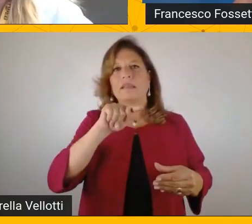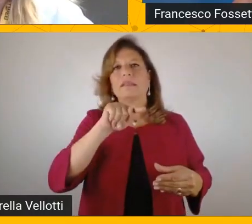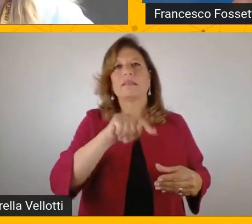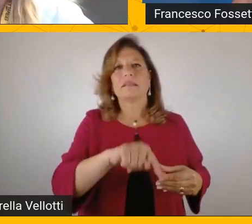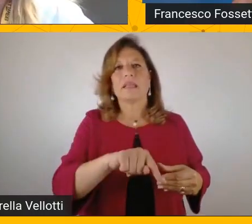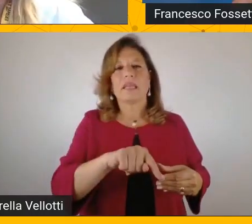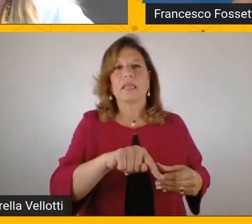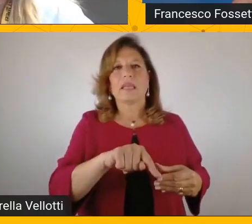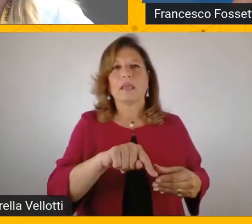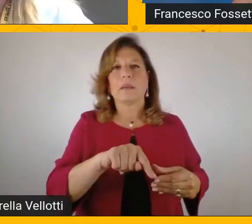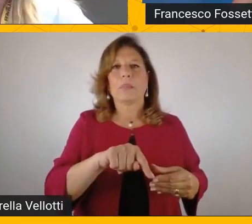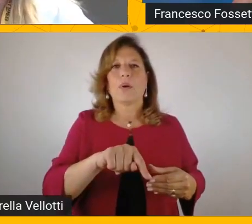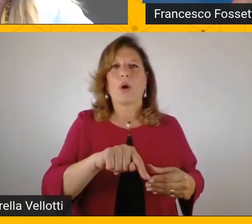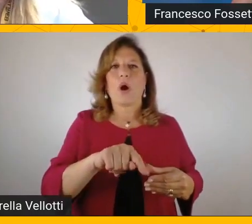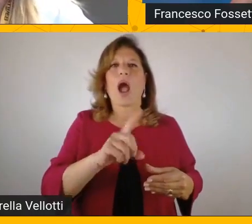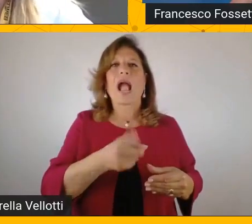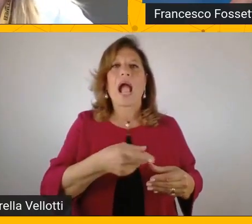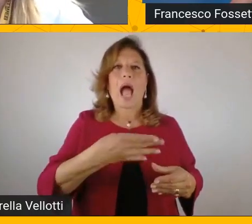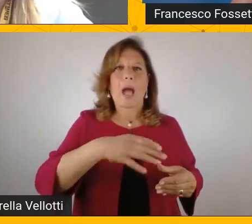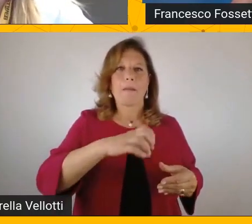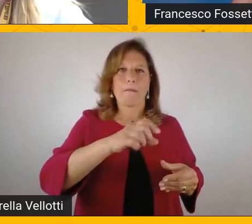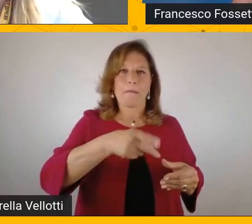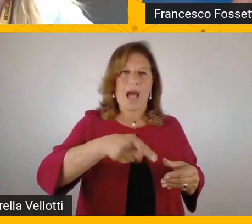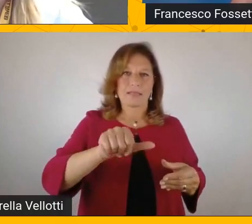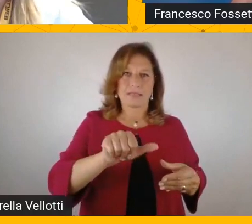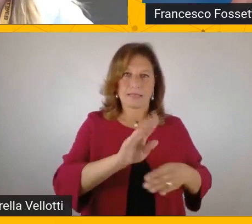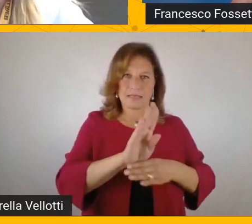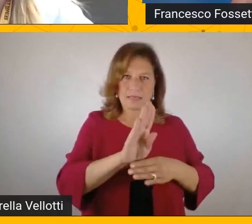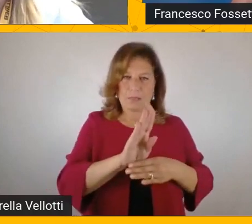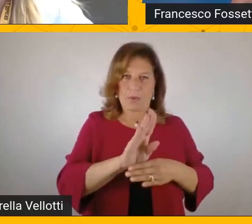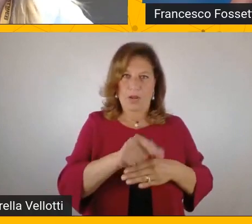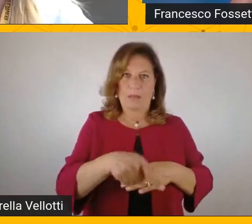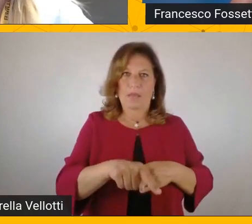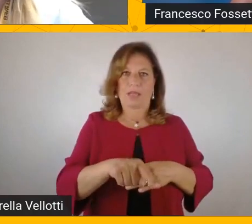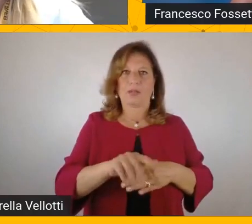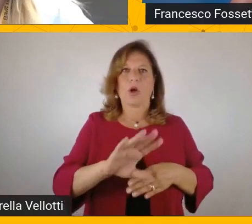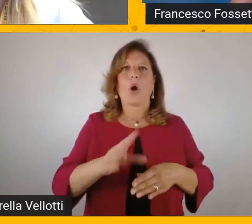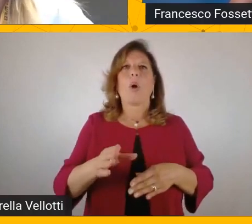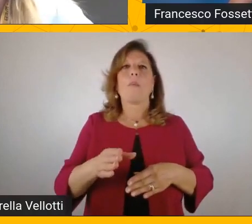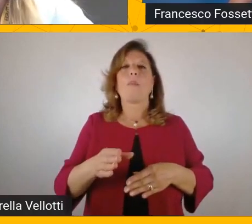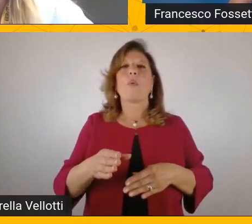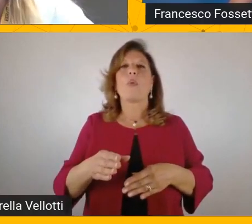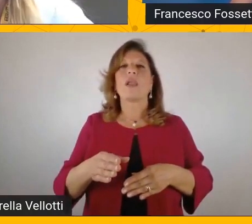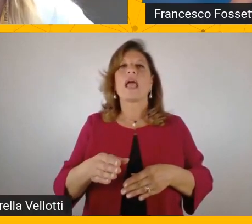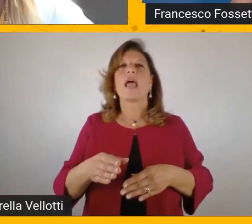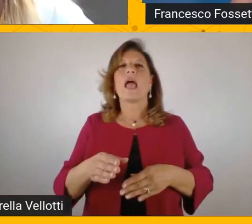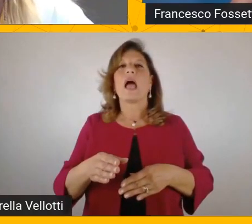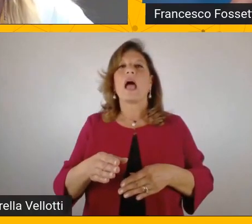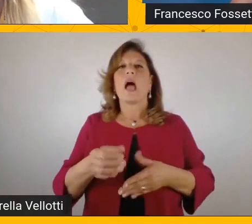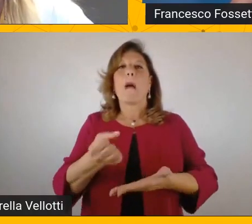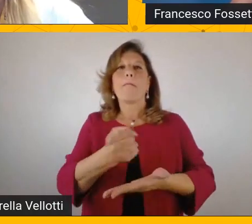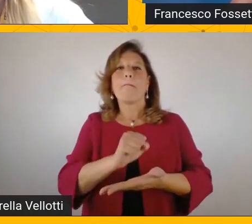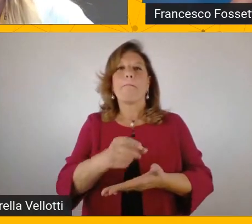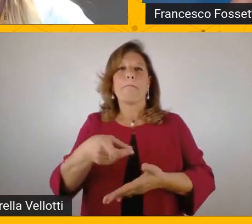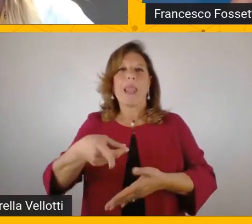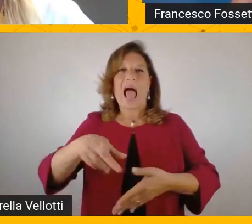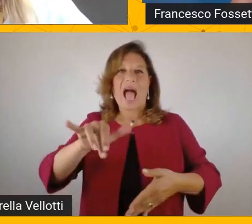molto simile eh a ehm o eh il